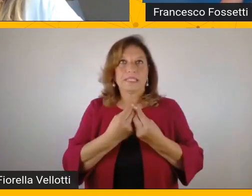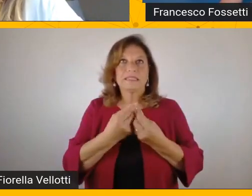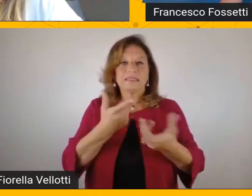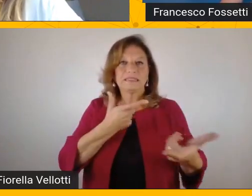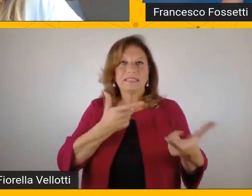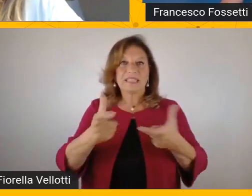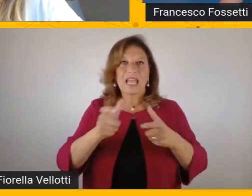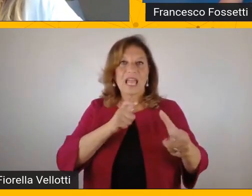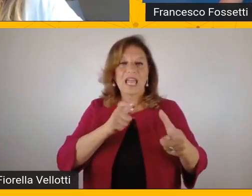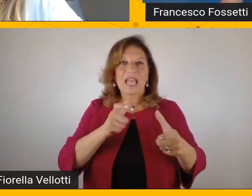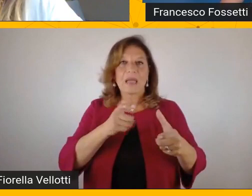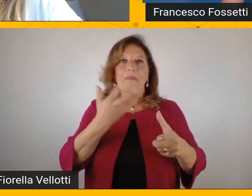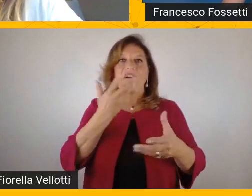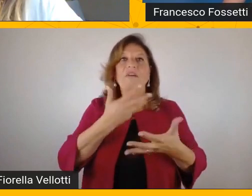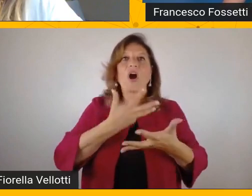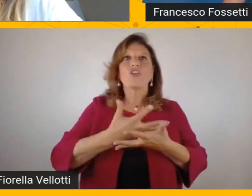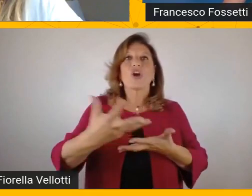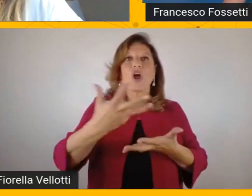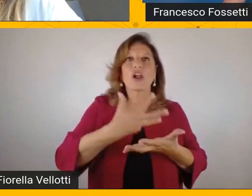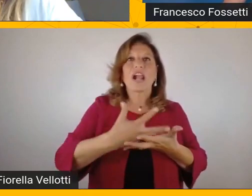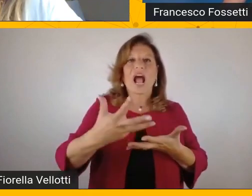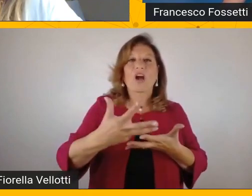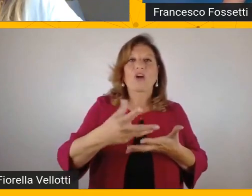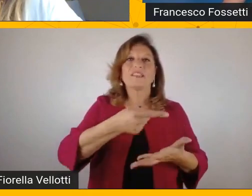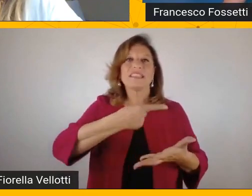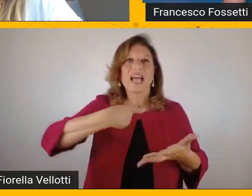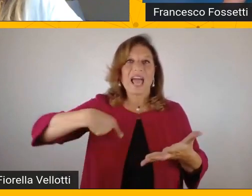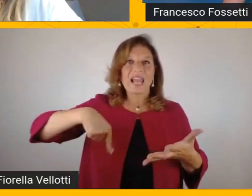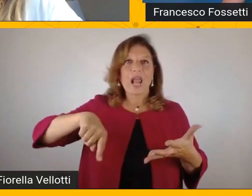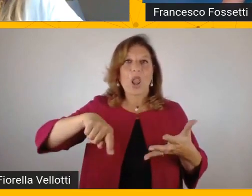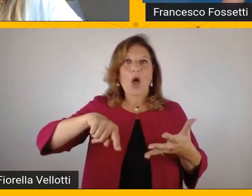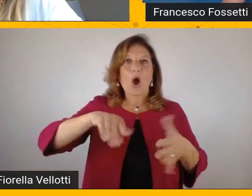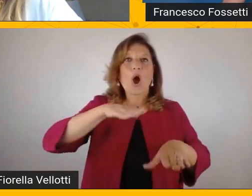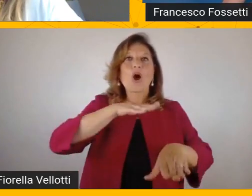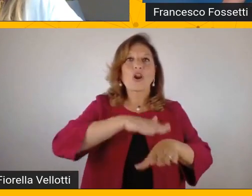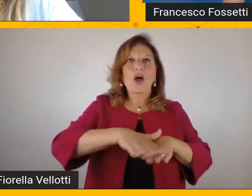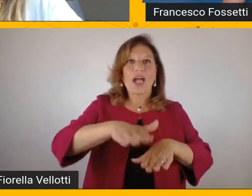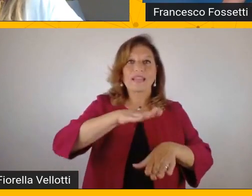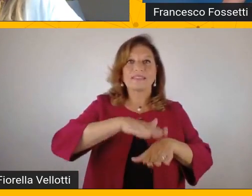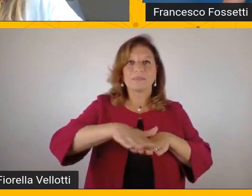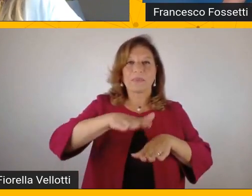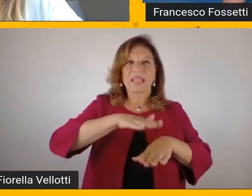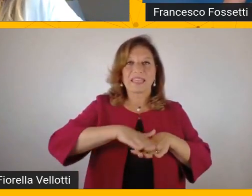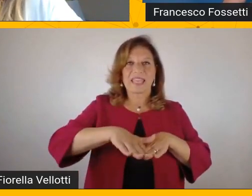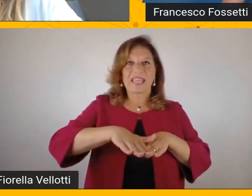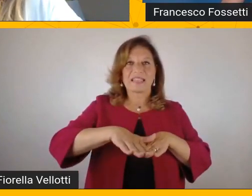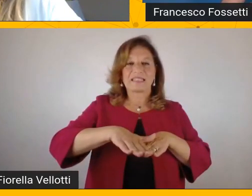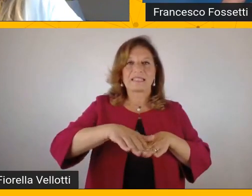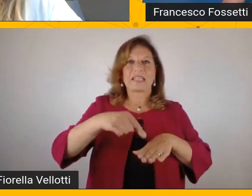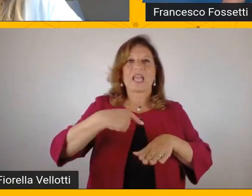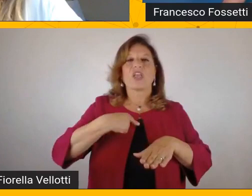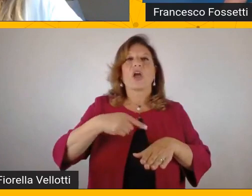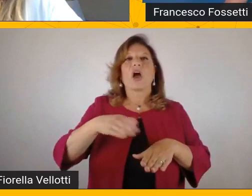e non solo eh hanno proprio voglia di raccontare le proprie